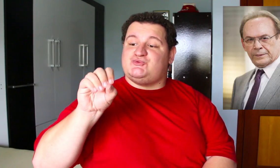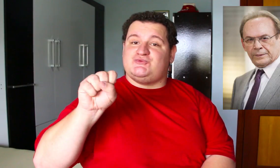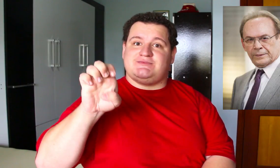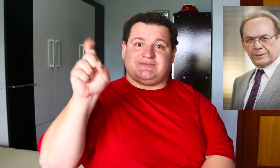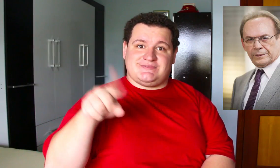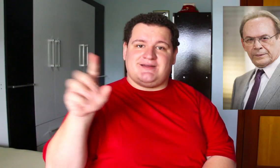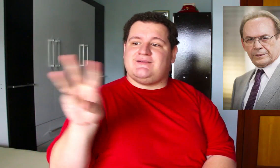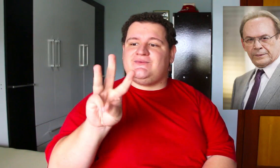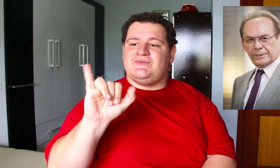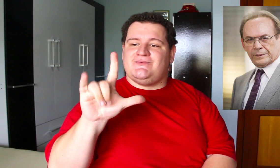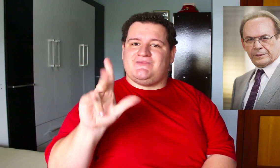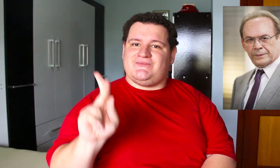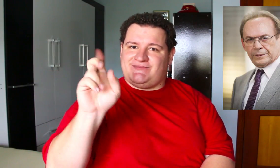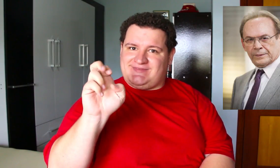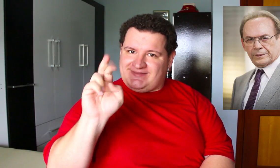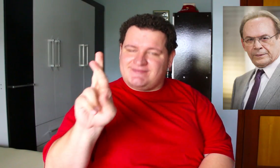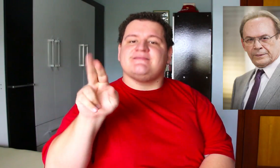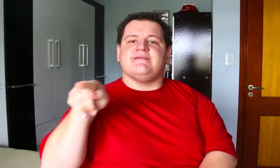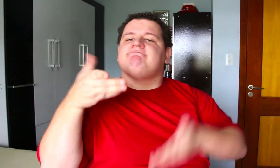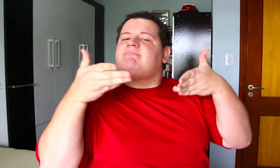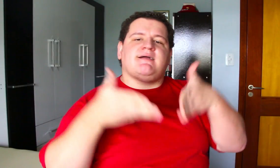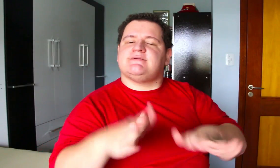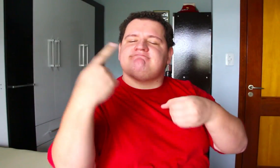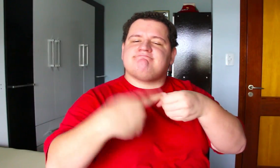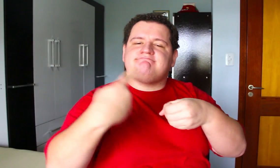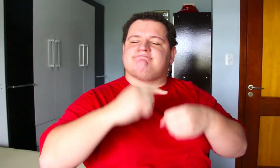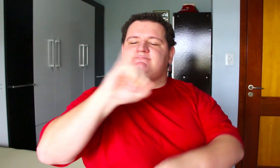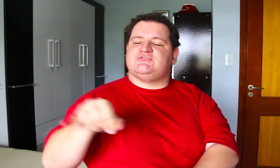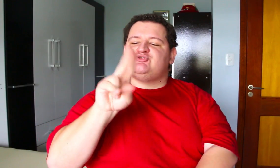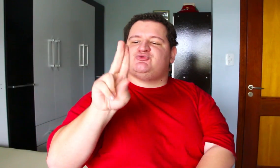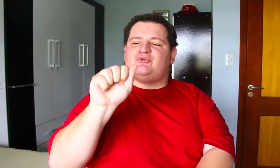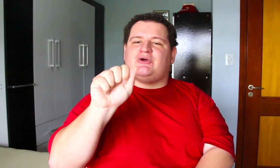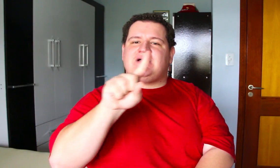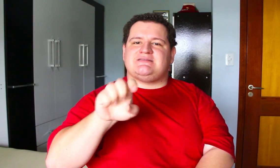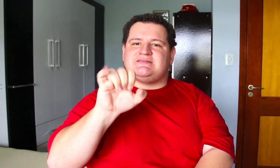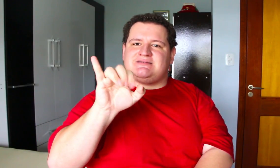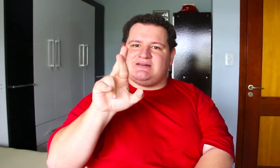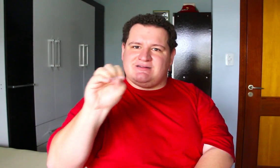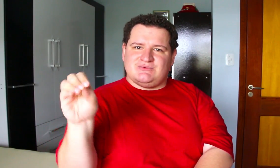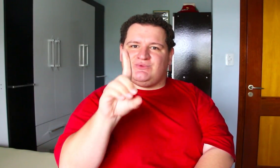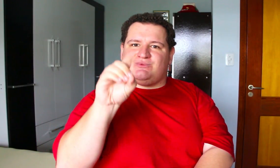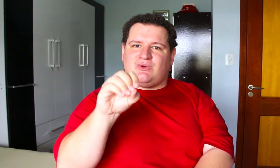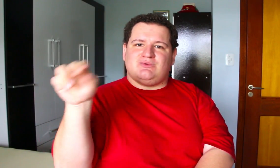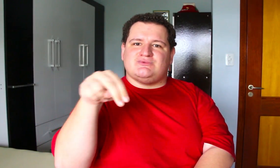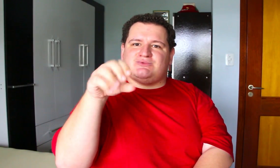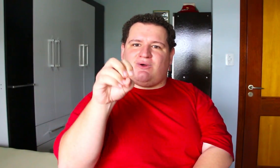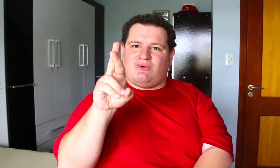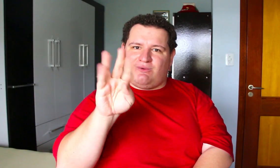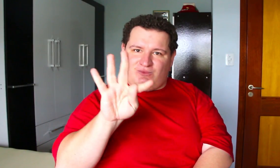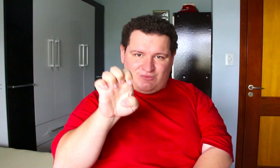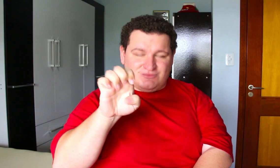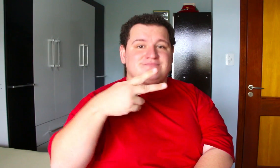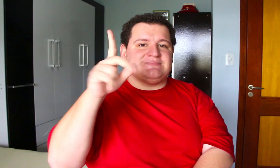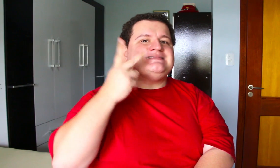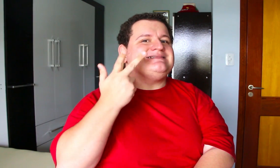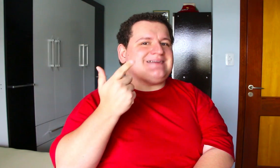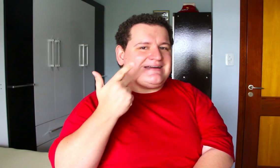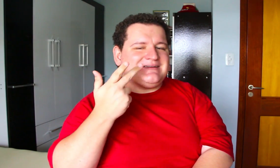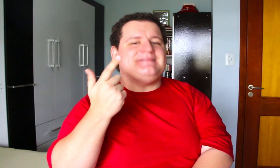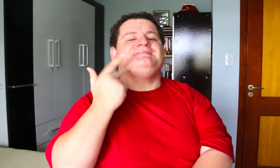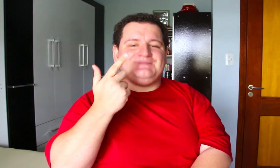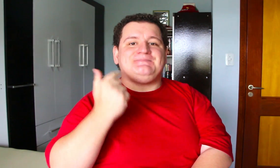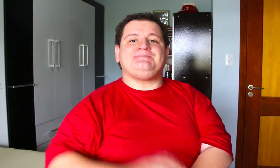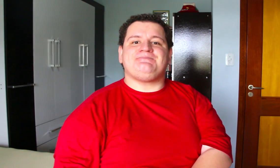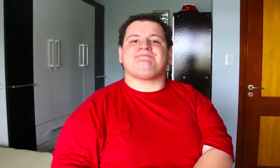José Wilker nasceu em Juazeiro do Norte, Ceará.